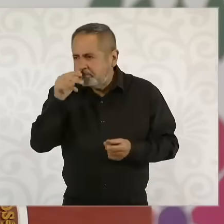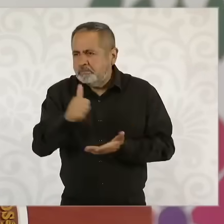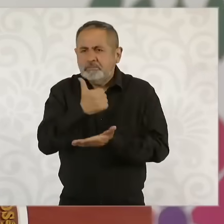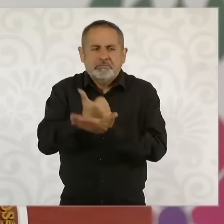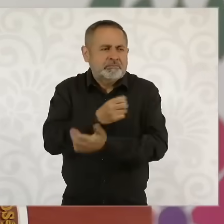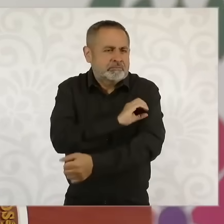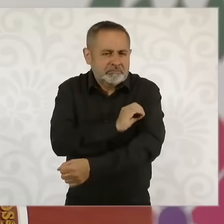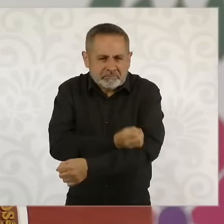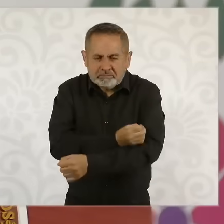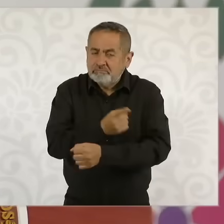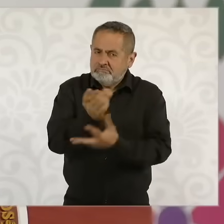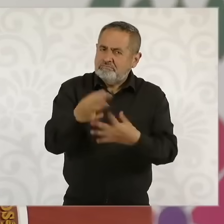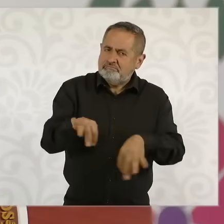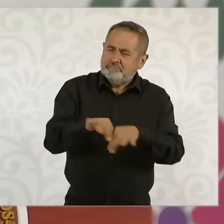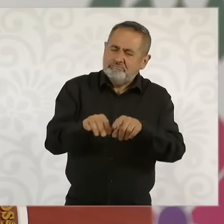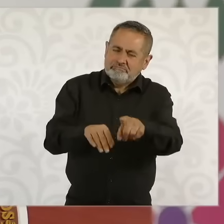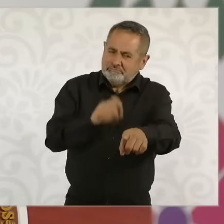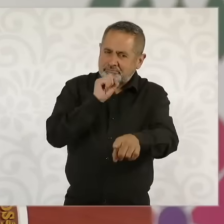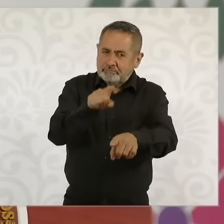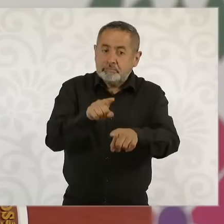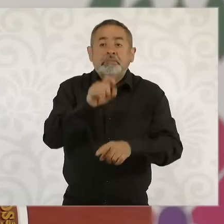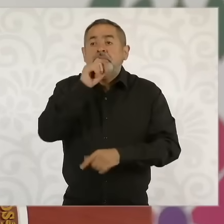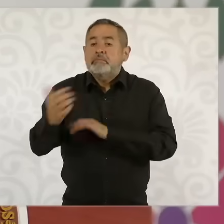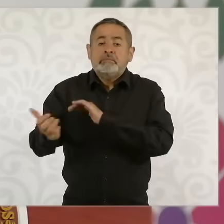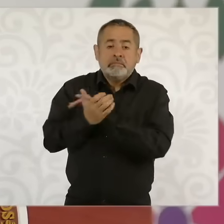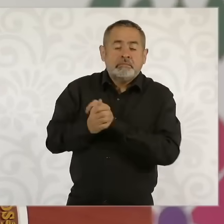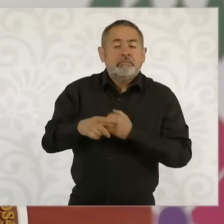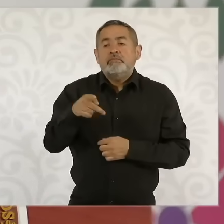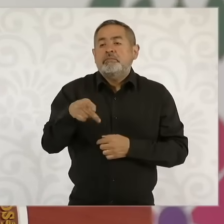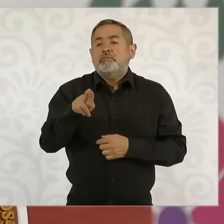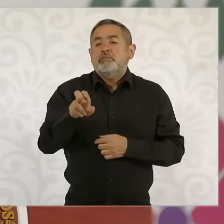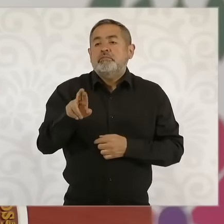que es importantísimo, ¿no? También por ahí nos han pedido de Puerto Peñasco, que también